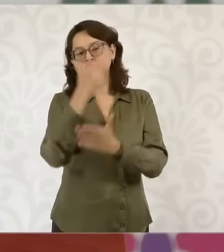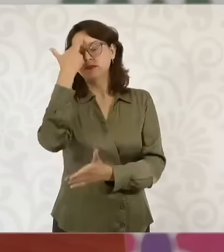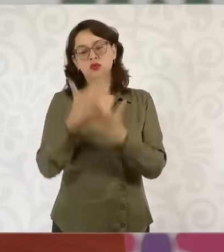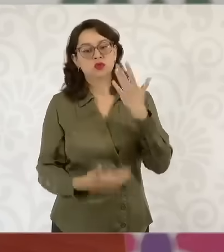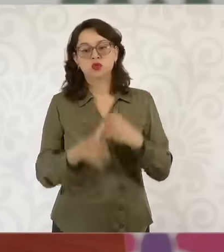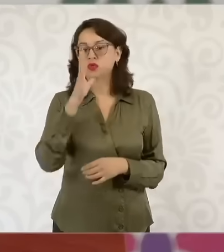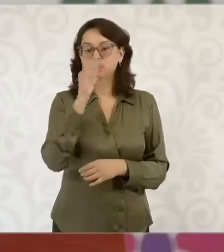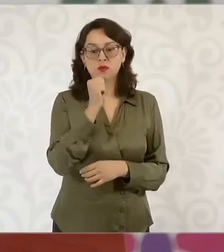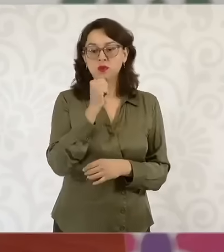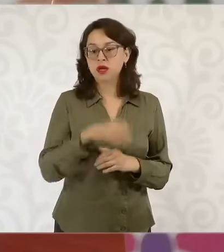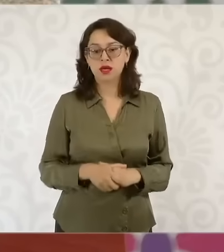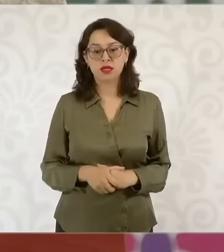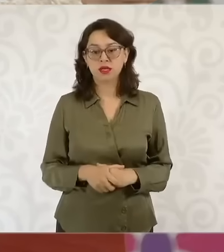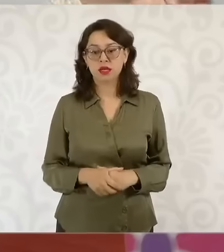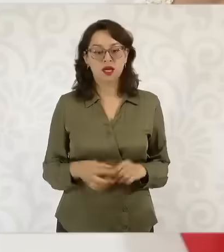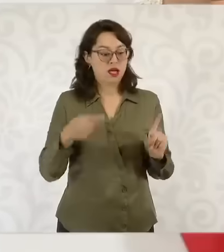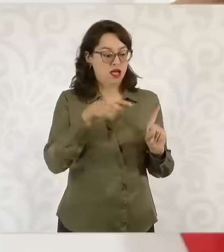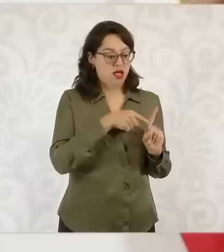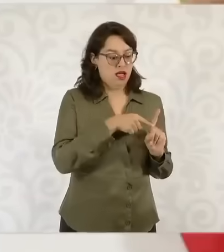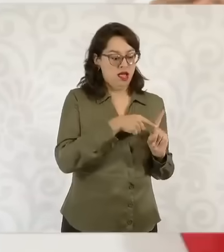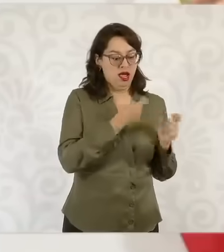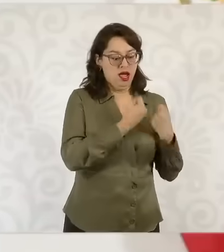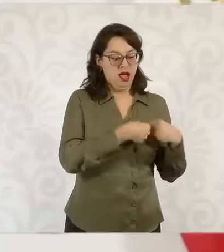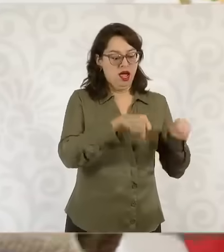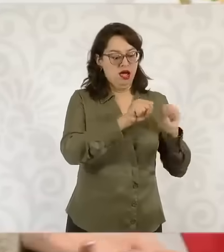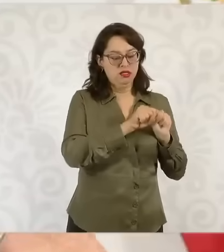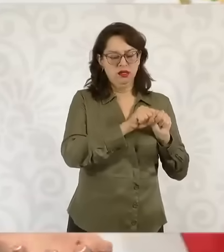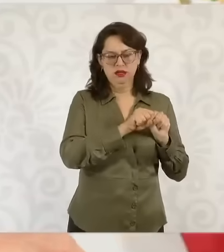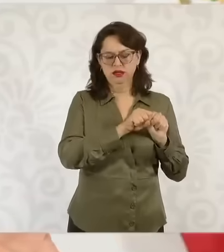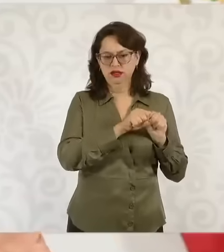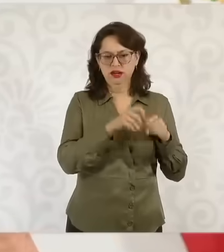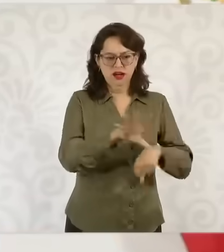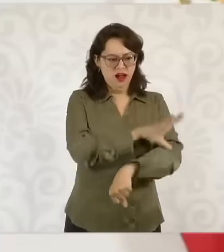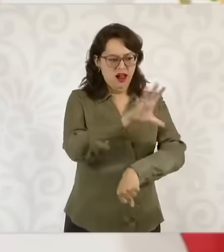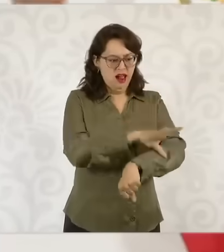uno genera y es socio de otro que compra." Pues sí, pero eso es generación eléctrica privada y